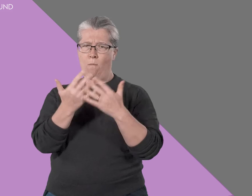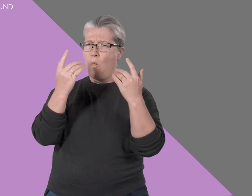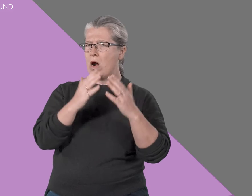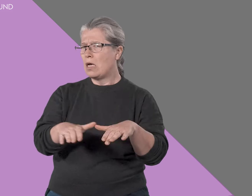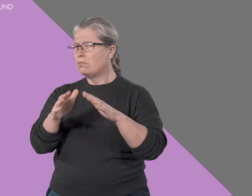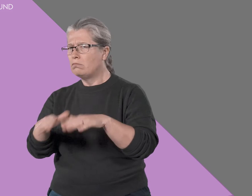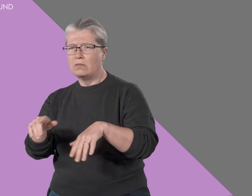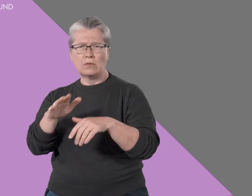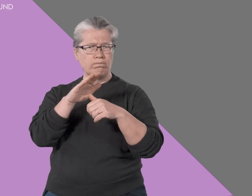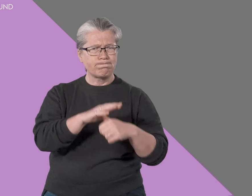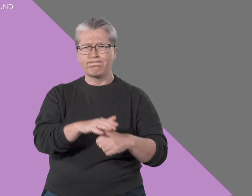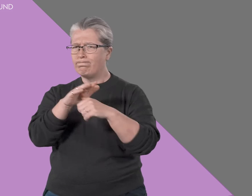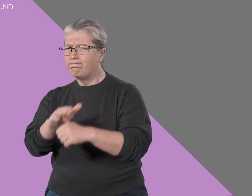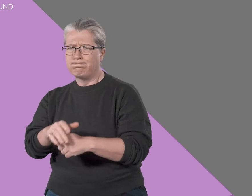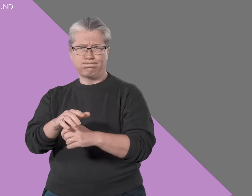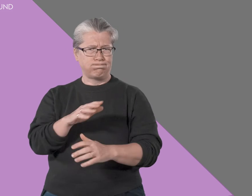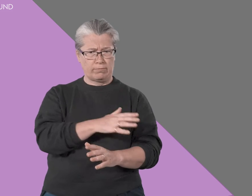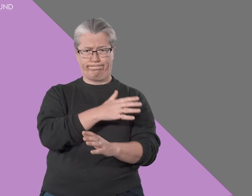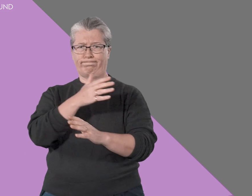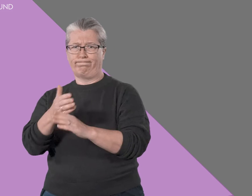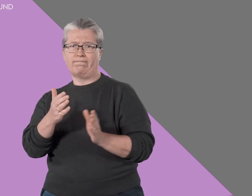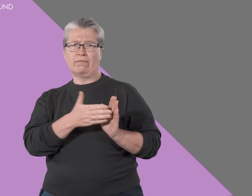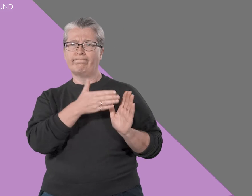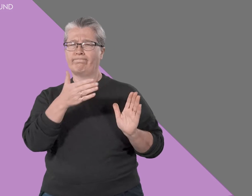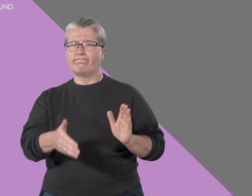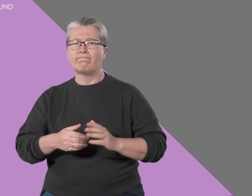på många olika sätt under hela tidsperioden.